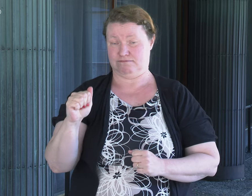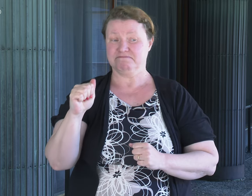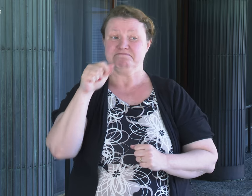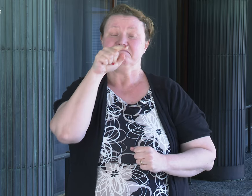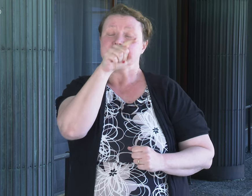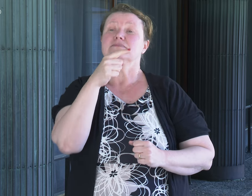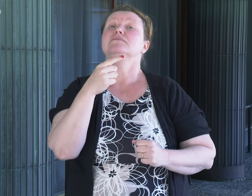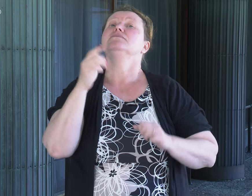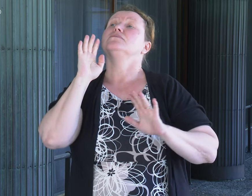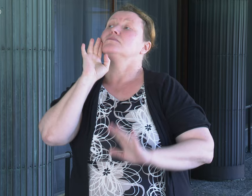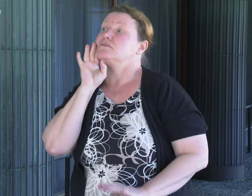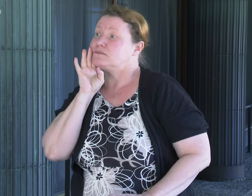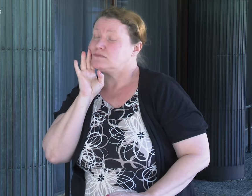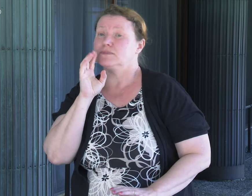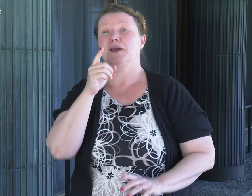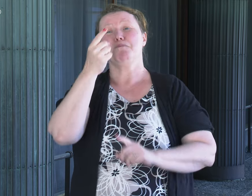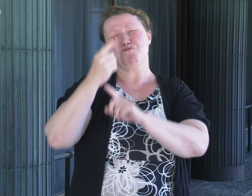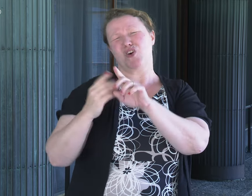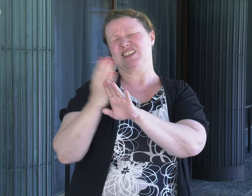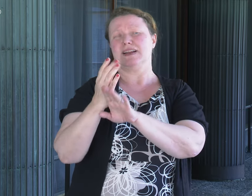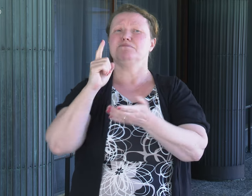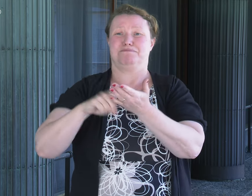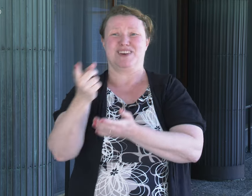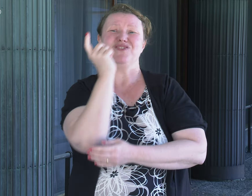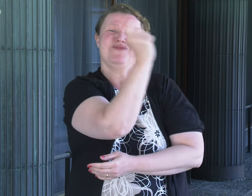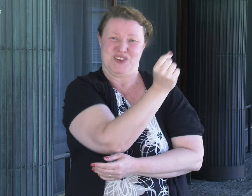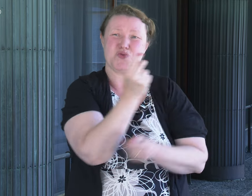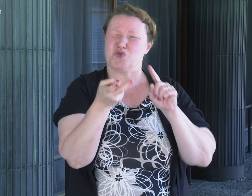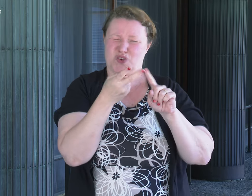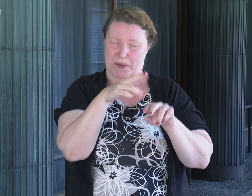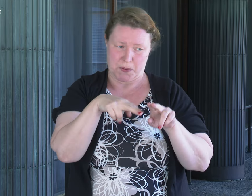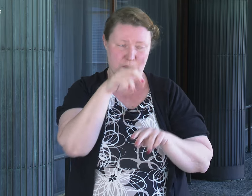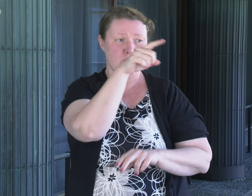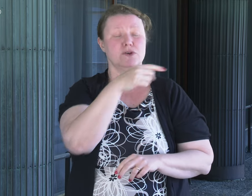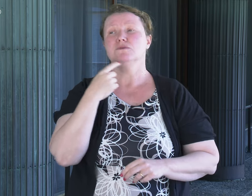Hän seurasi puolet tilaisuudesta, kunnes hänen piti poistua toiseen kokoukseen.